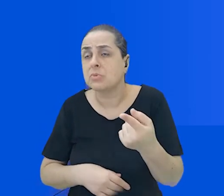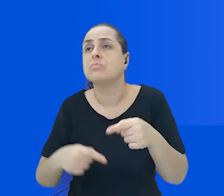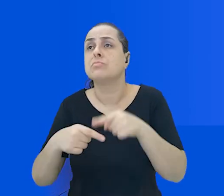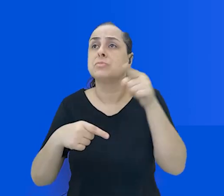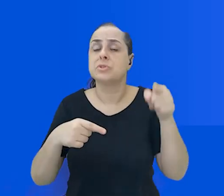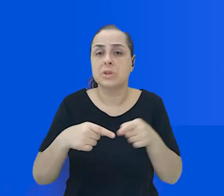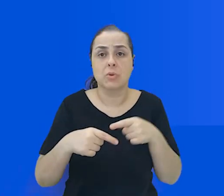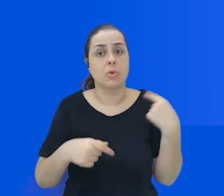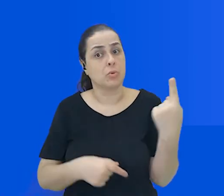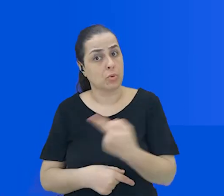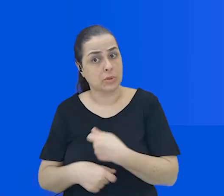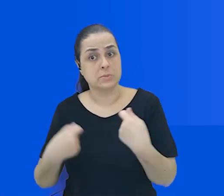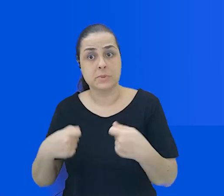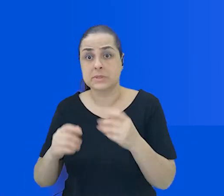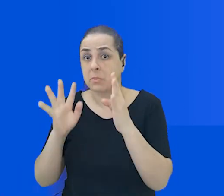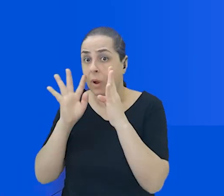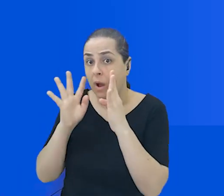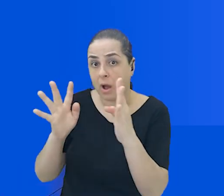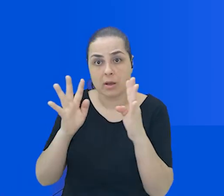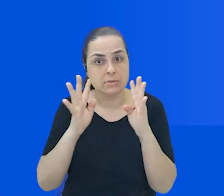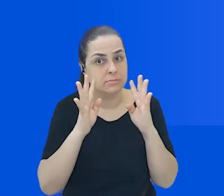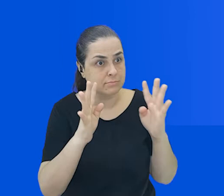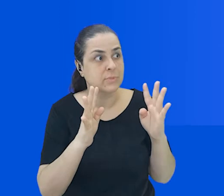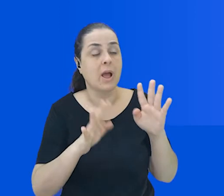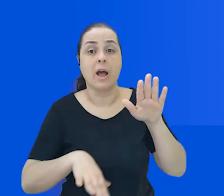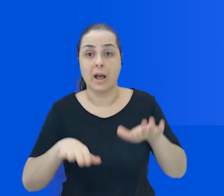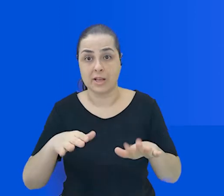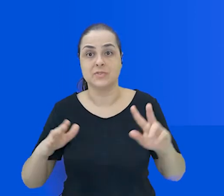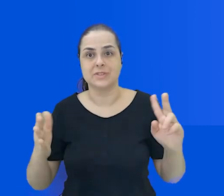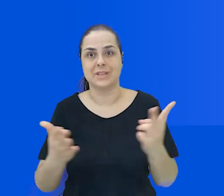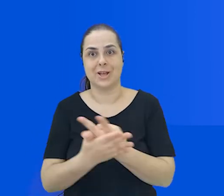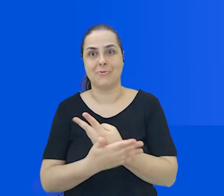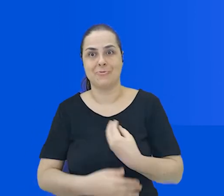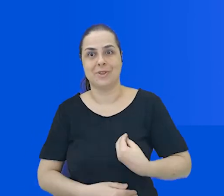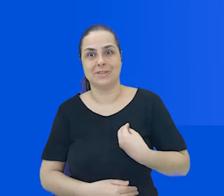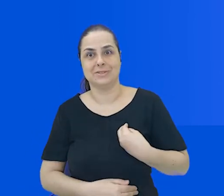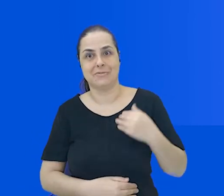A gente precisa ficar muito atento e a gente acaba acontecendo isso na nossa vida adulta.